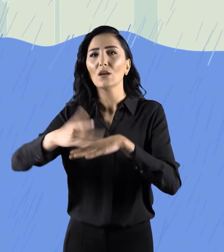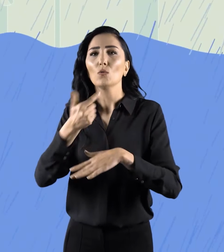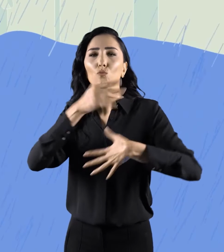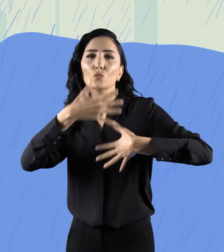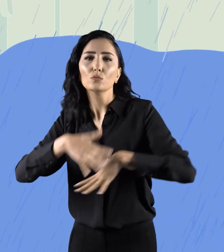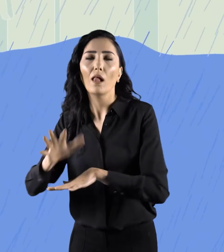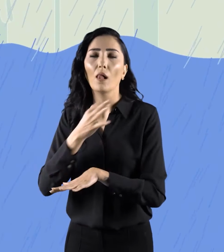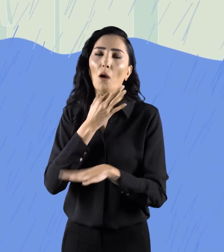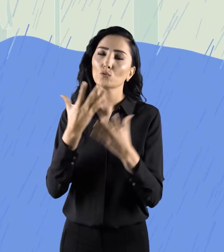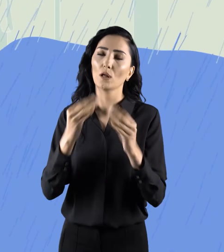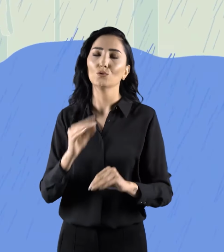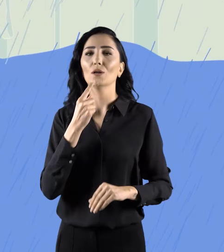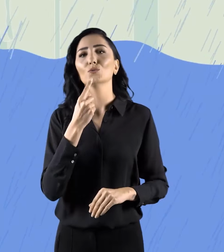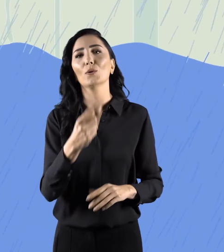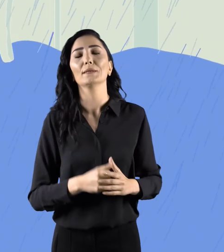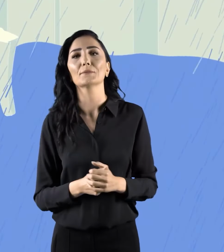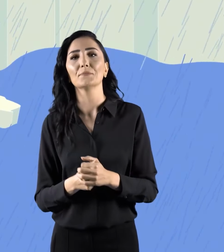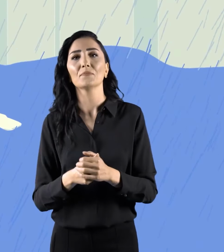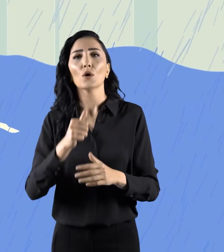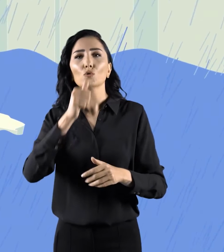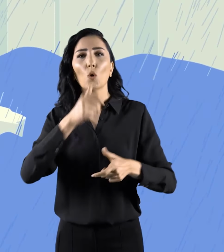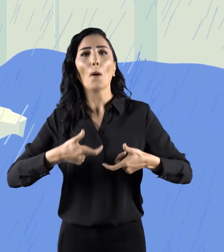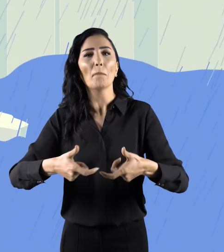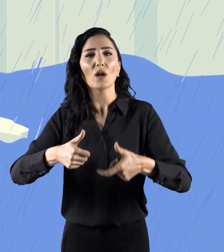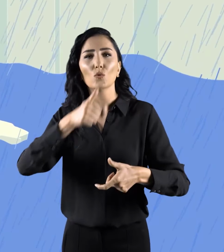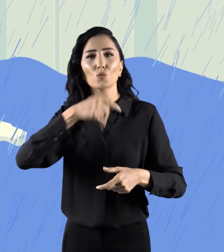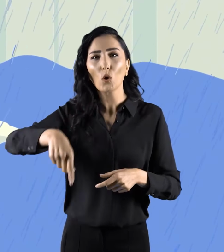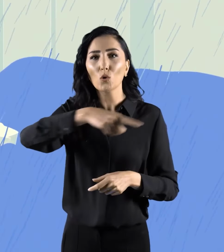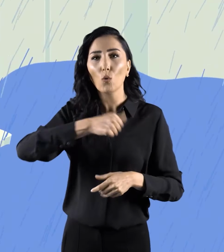sıkça kıyı sellerine maruz kalacağımızı bize göstermektedir.